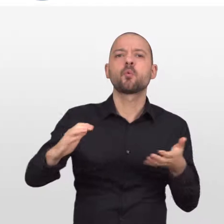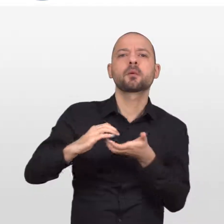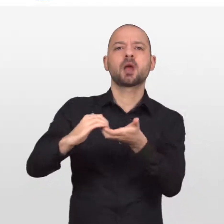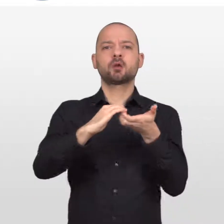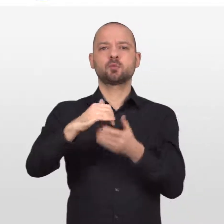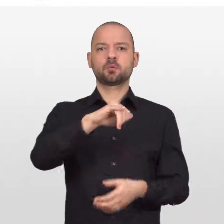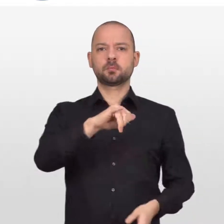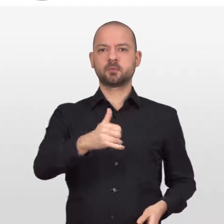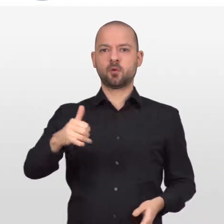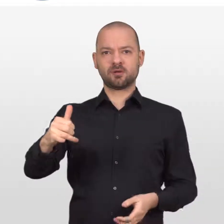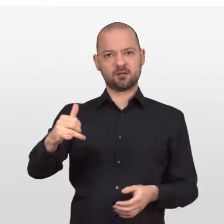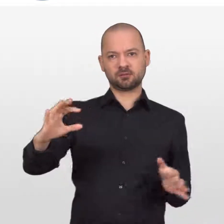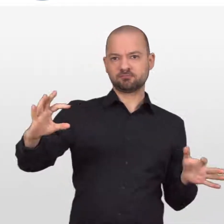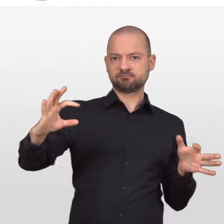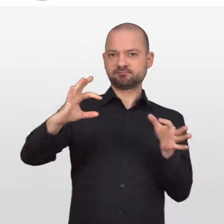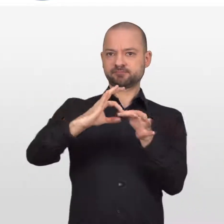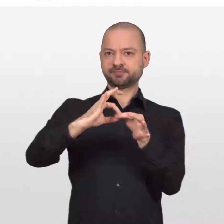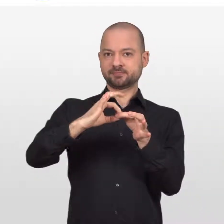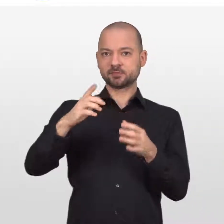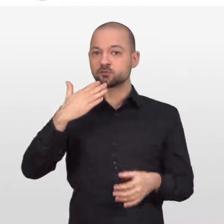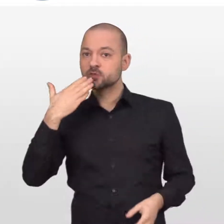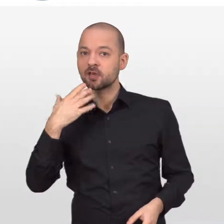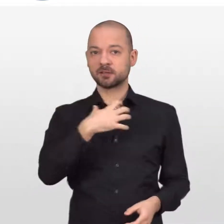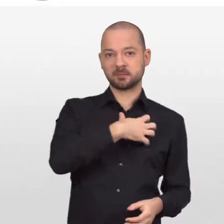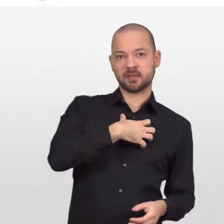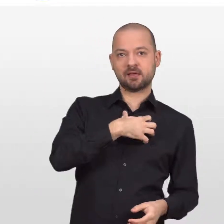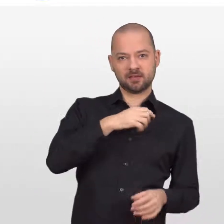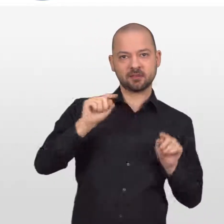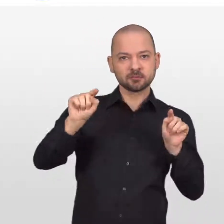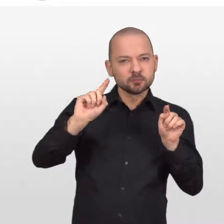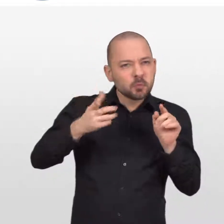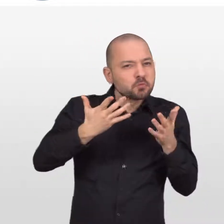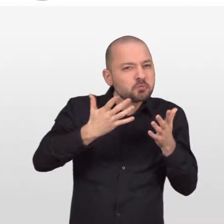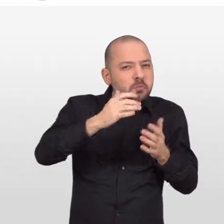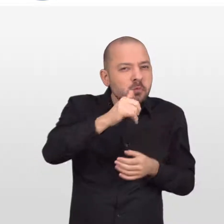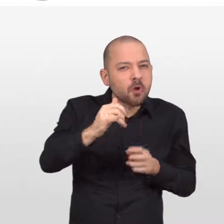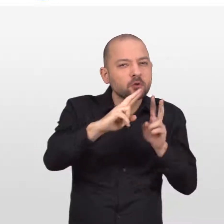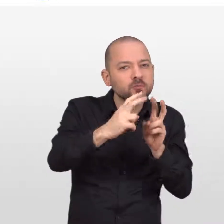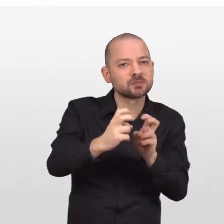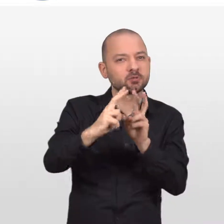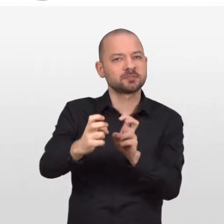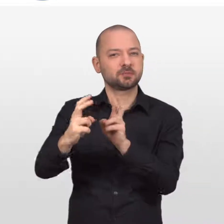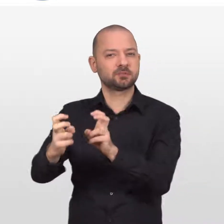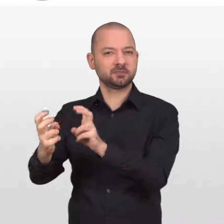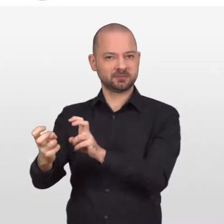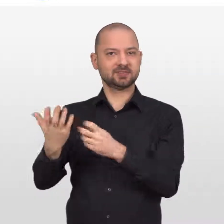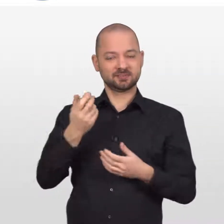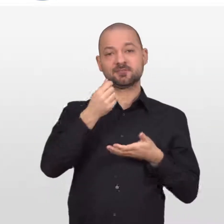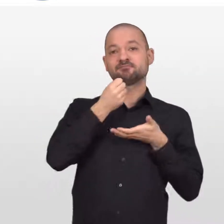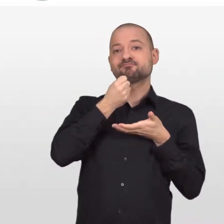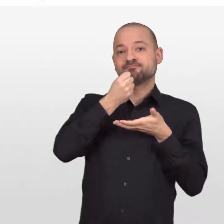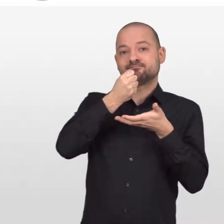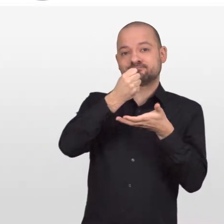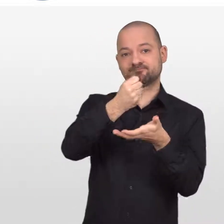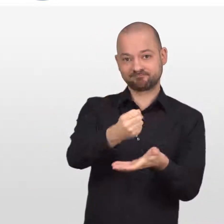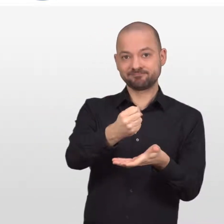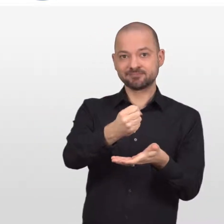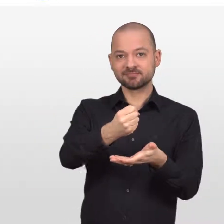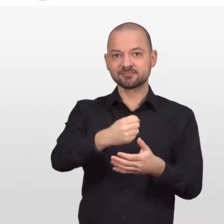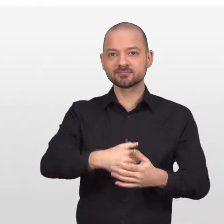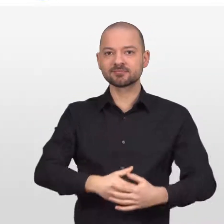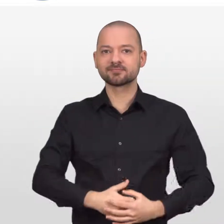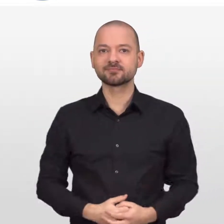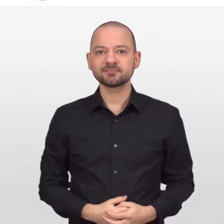von grenzüberschreitenden Kooperationsprojekten zwischen Bayern und Tschechien zur Verfügung. přeshraničních kooperačních projektů mezi Českou republikou a Bavorskem.